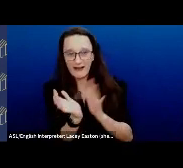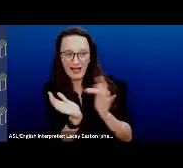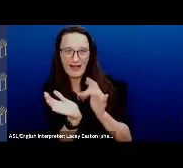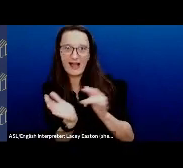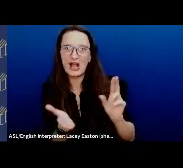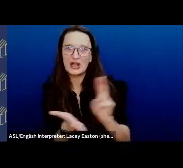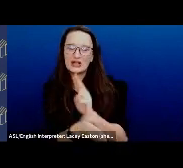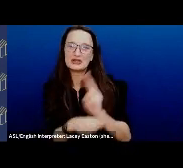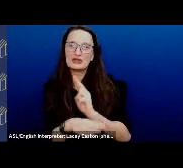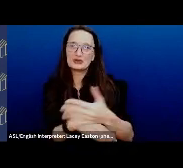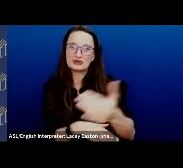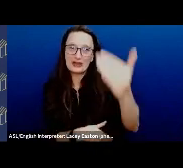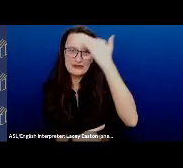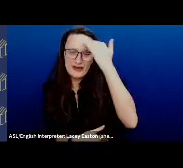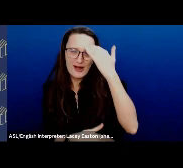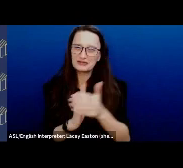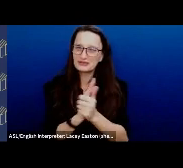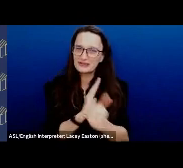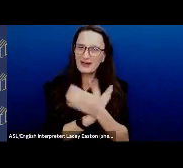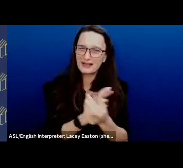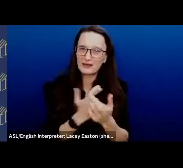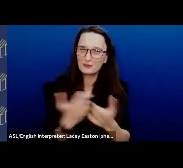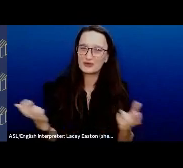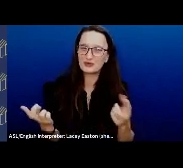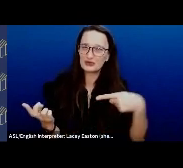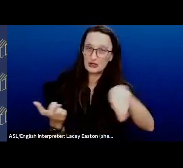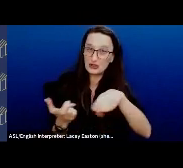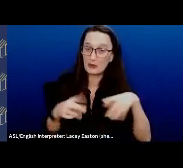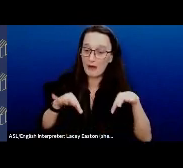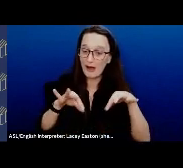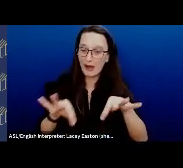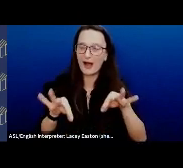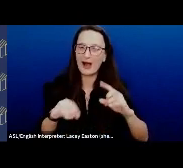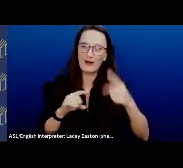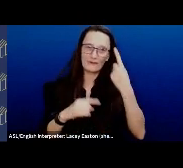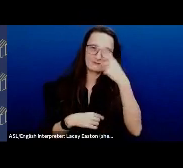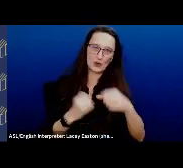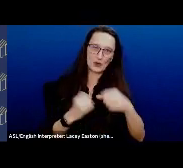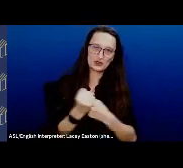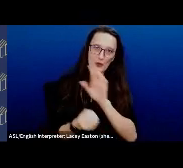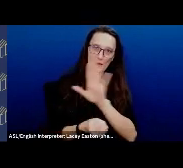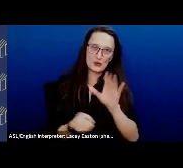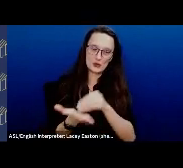que han adquirido para apoyar a sus estudiantes. nuevamente, Me gustaría agradecer mucho a Robin Ryan de